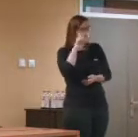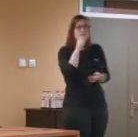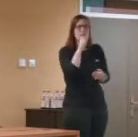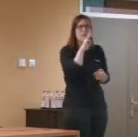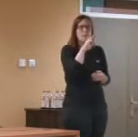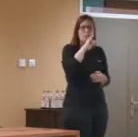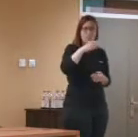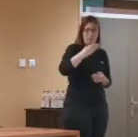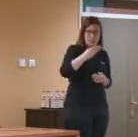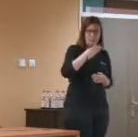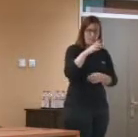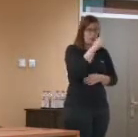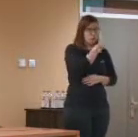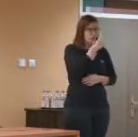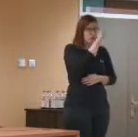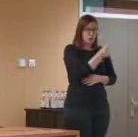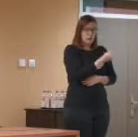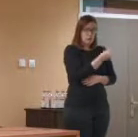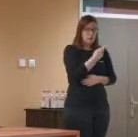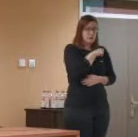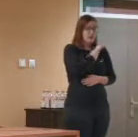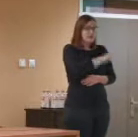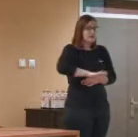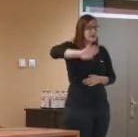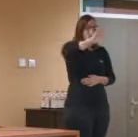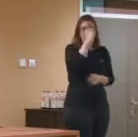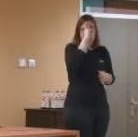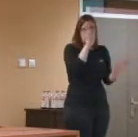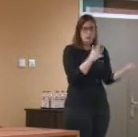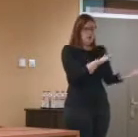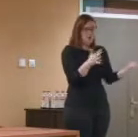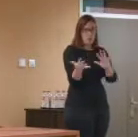con motivo. Pero creo que era importante que tuviéramos una cifra para poder